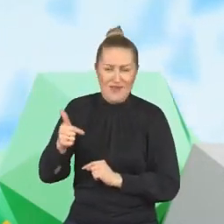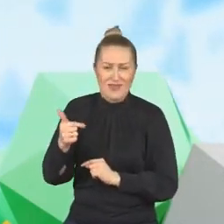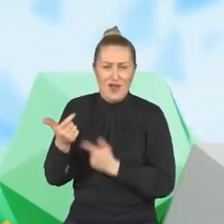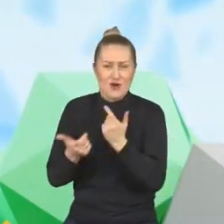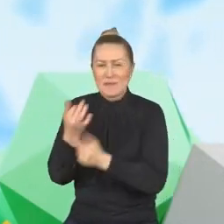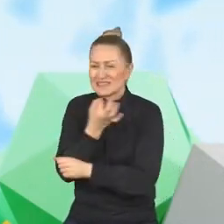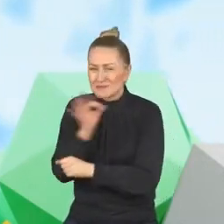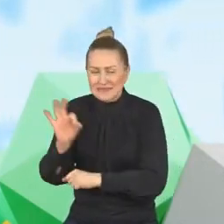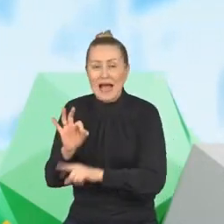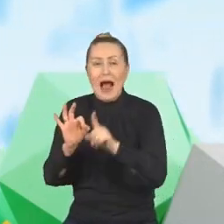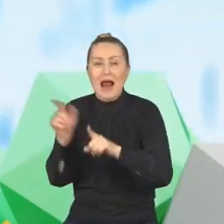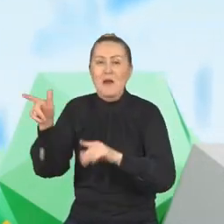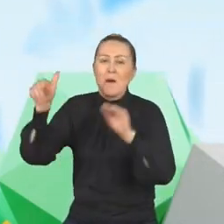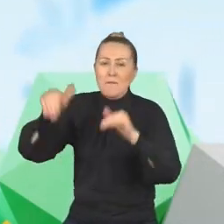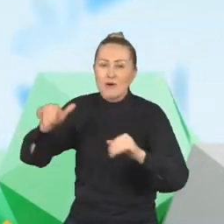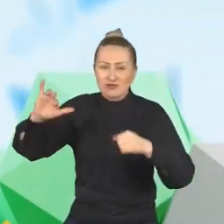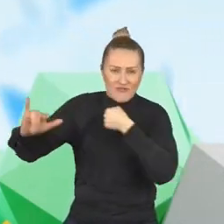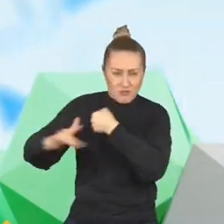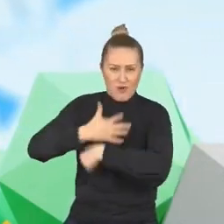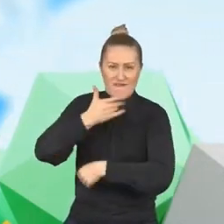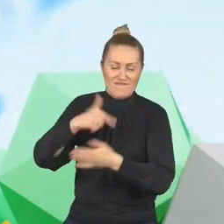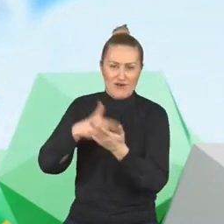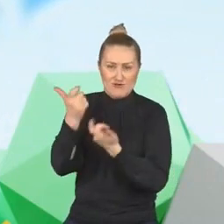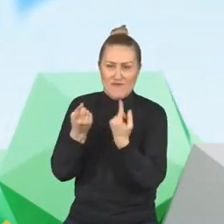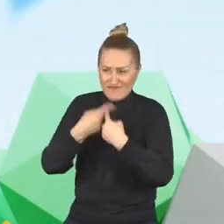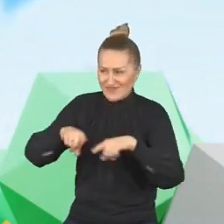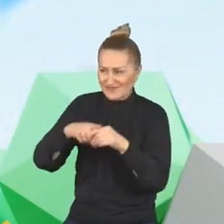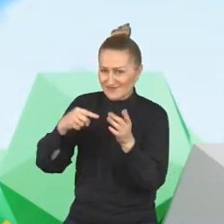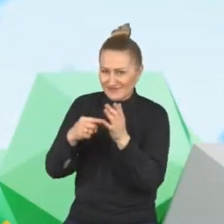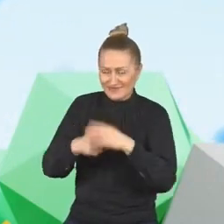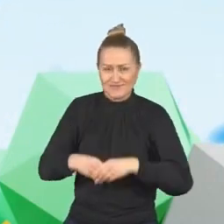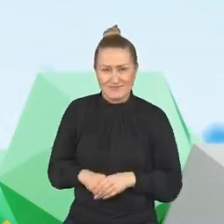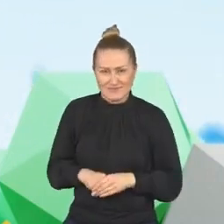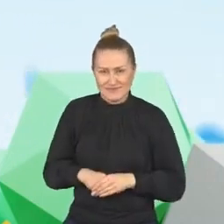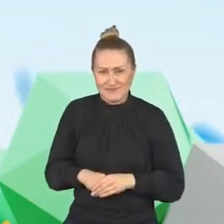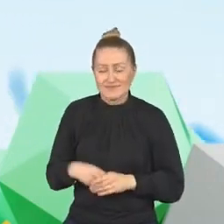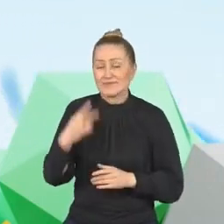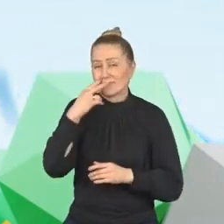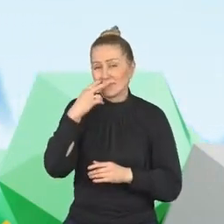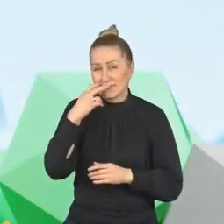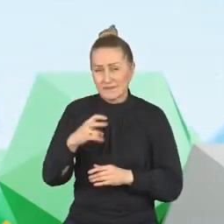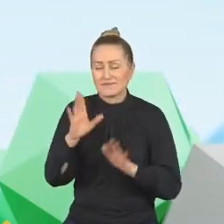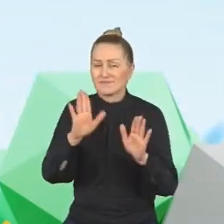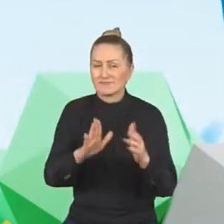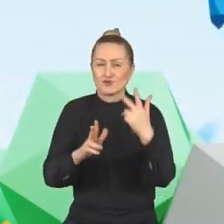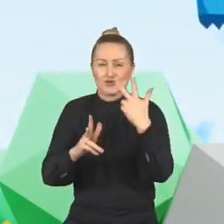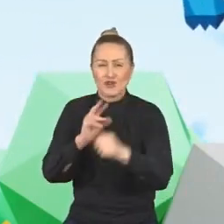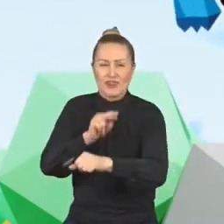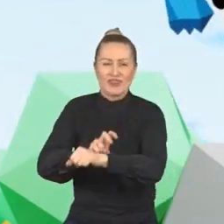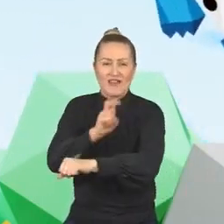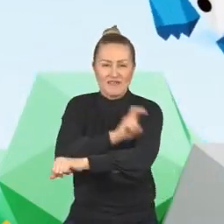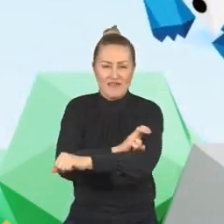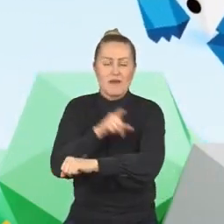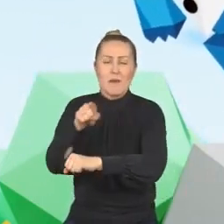ale może wywrzeć na nas taki wpływ, o jakim wspomniałem. No dobra, mamy zatem trzy techniki manipulacji, chodź dodam od razu, że